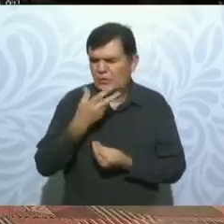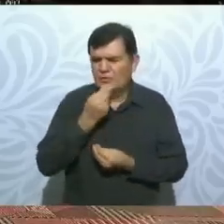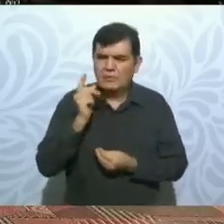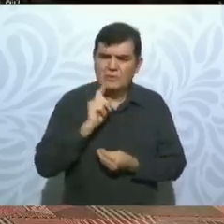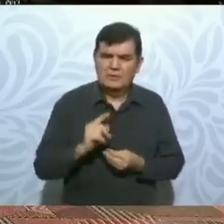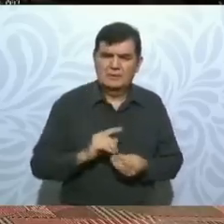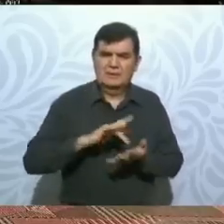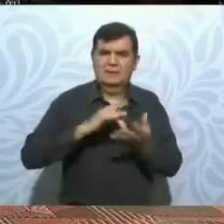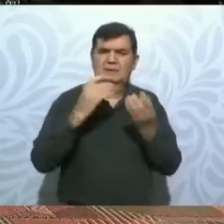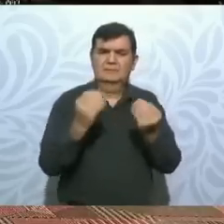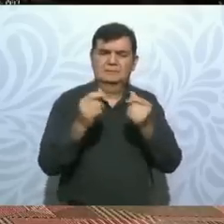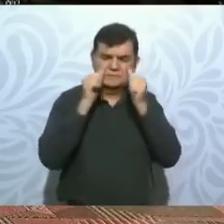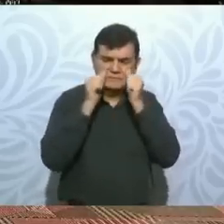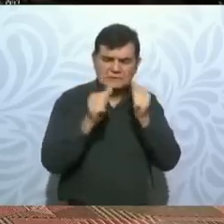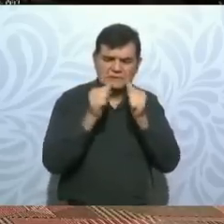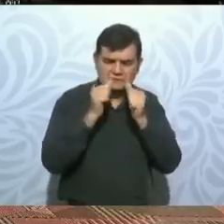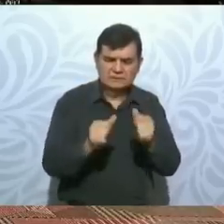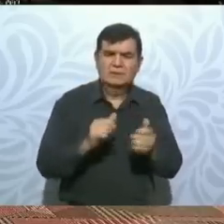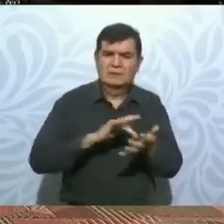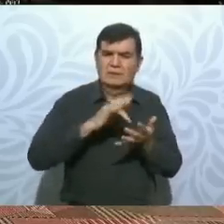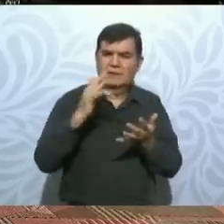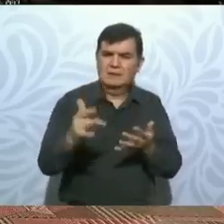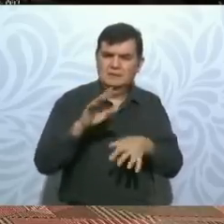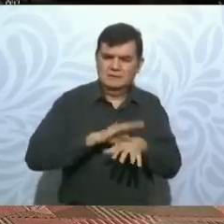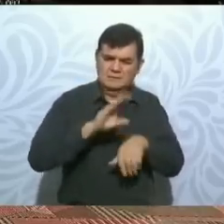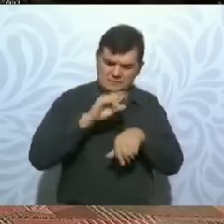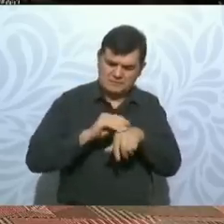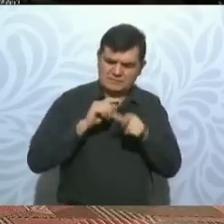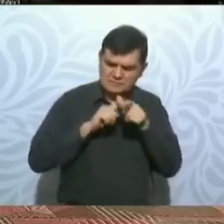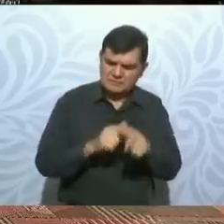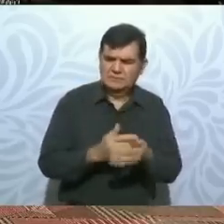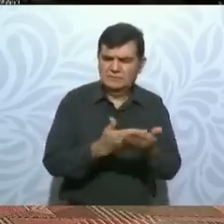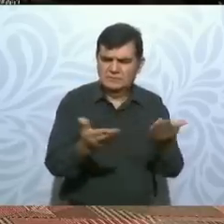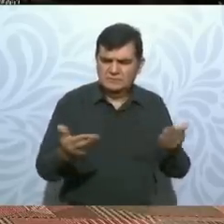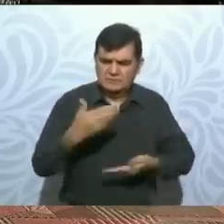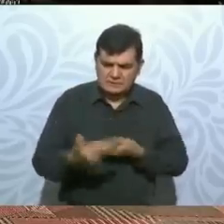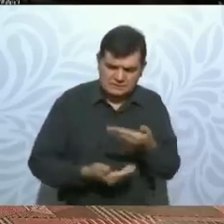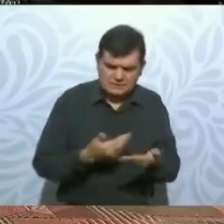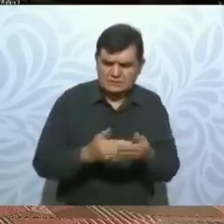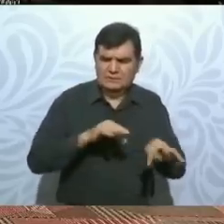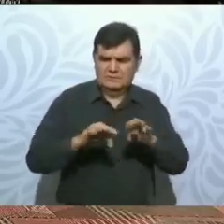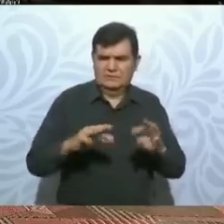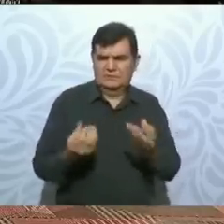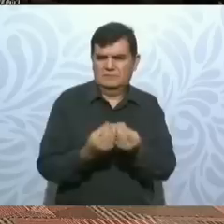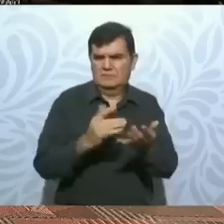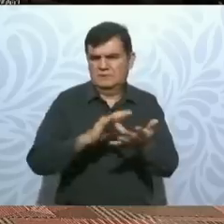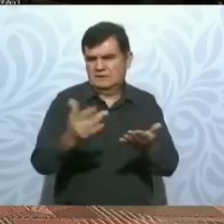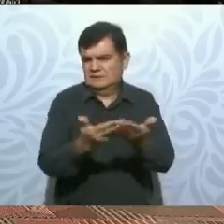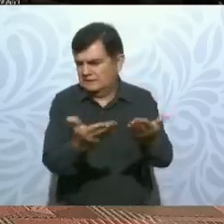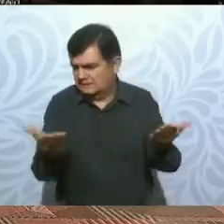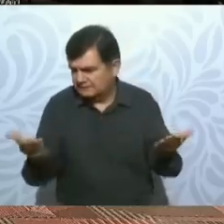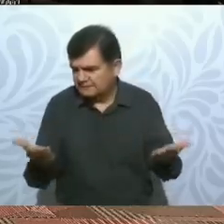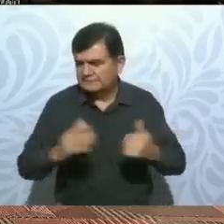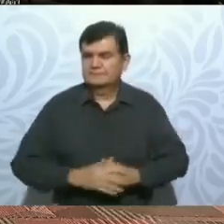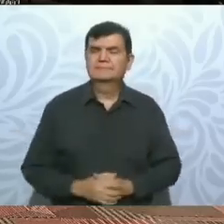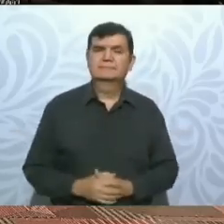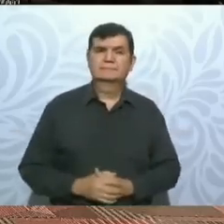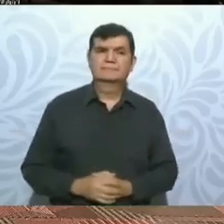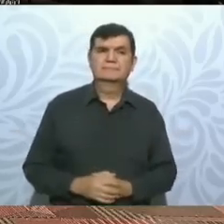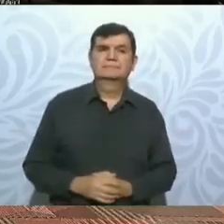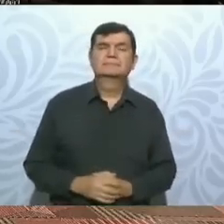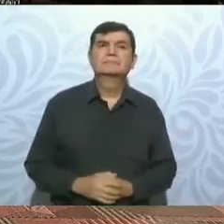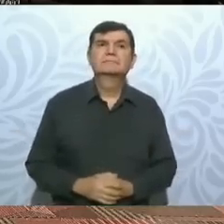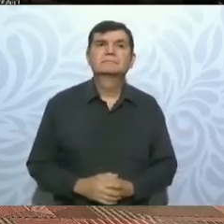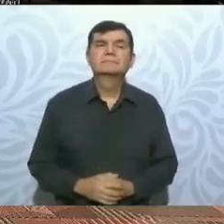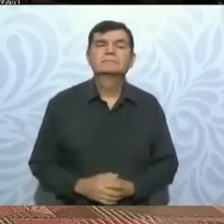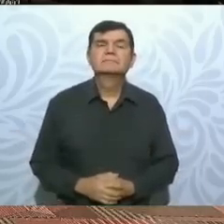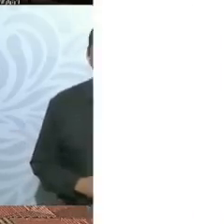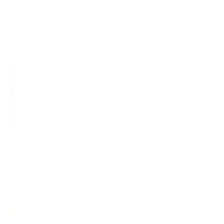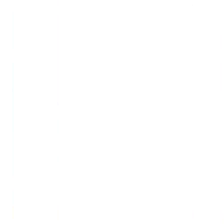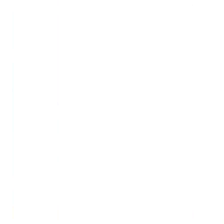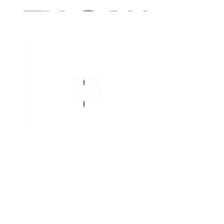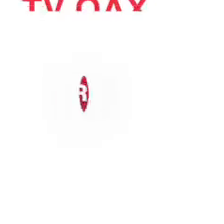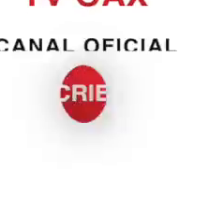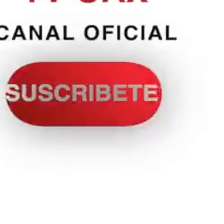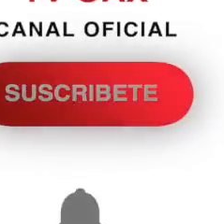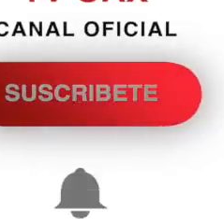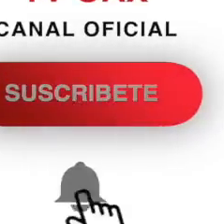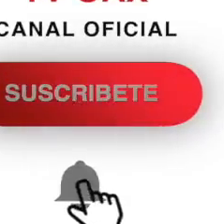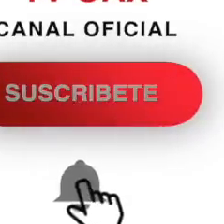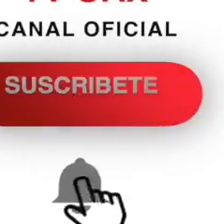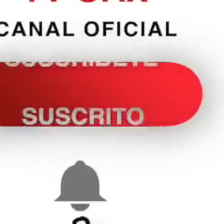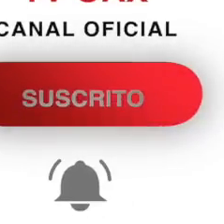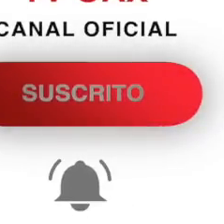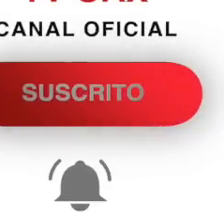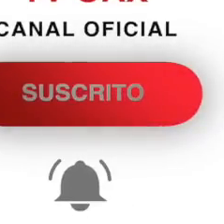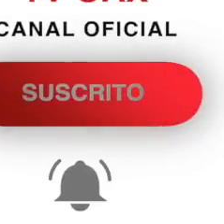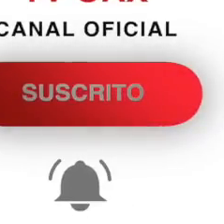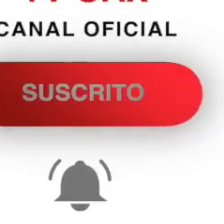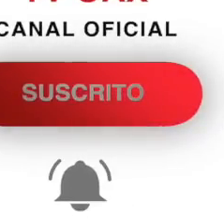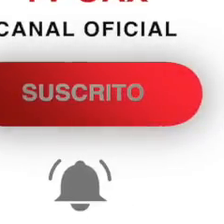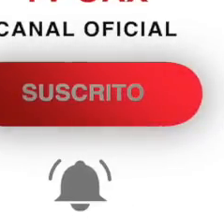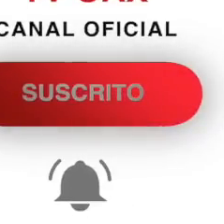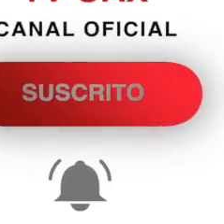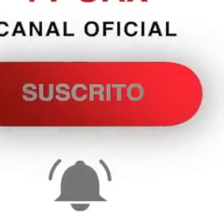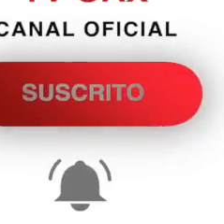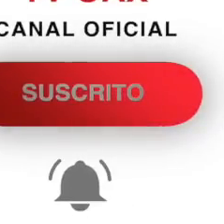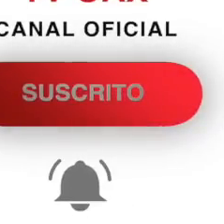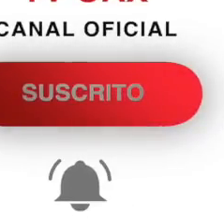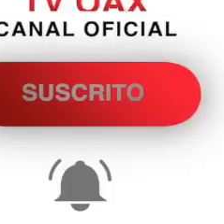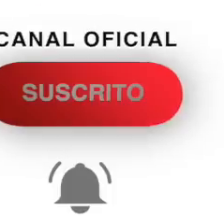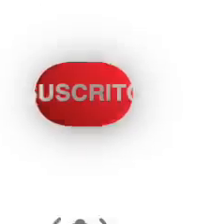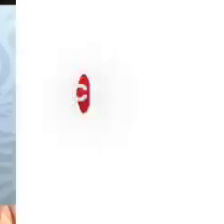gracias por su atención gracias que nos permiten servirles y trabajar con ustedes Muchas gracias